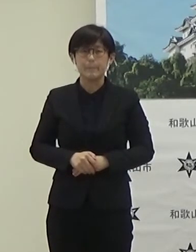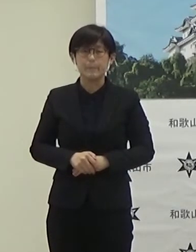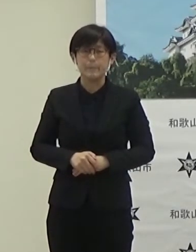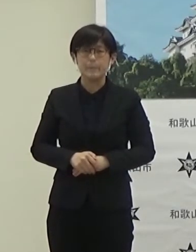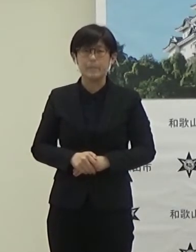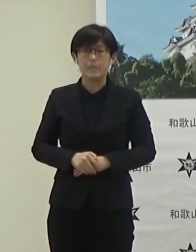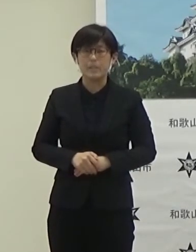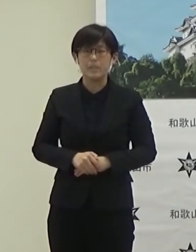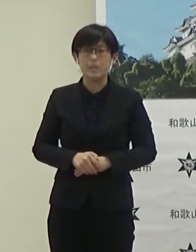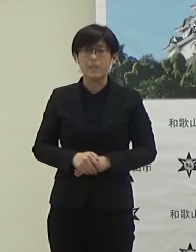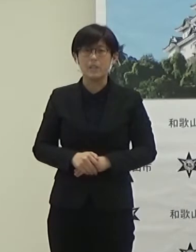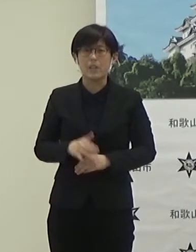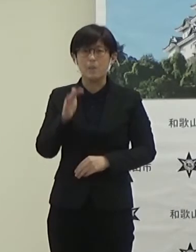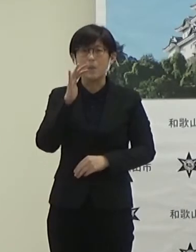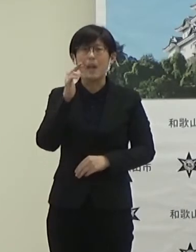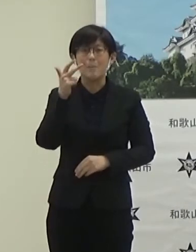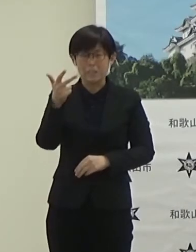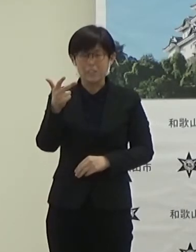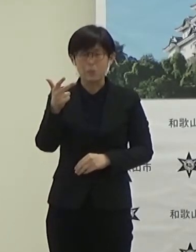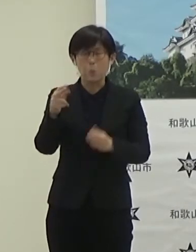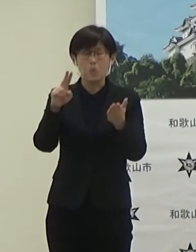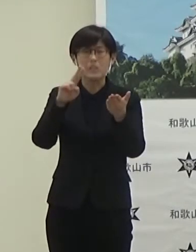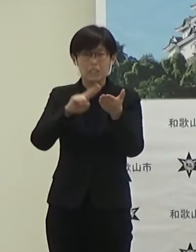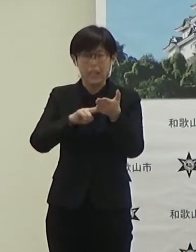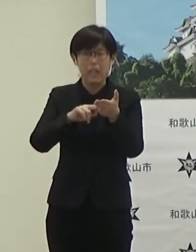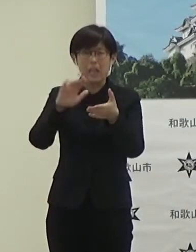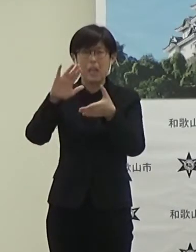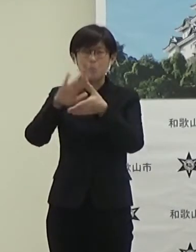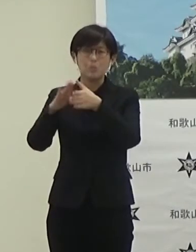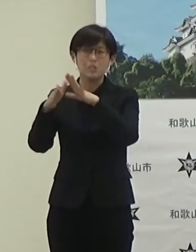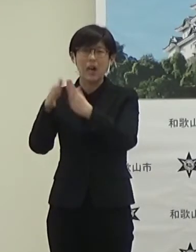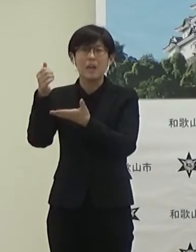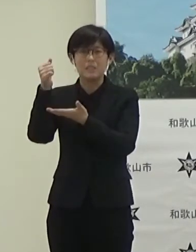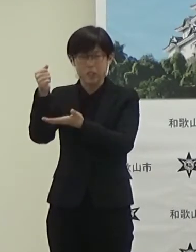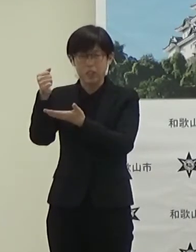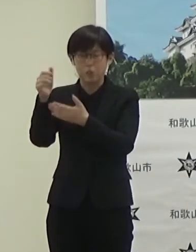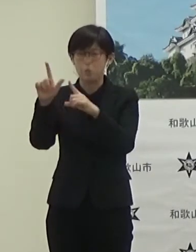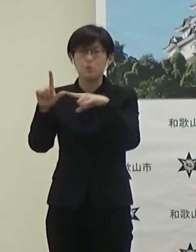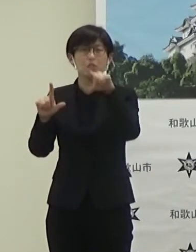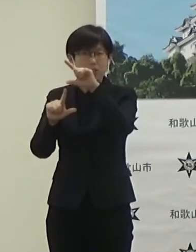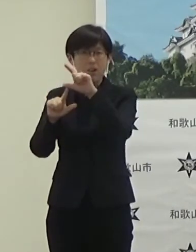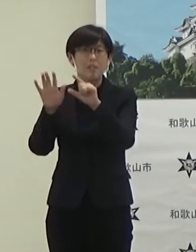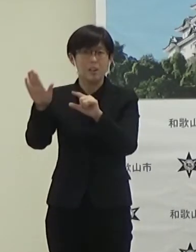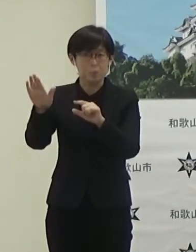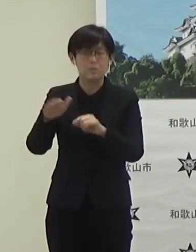和歌山市の指定文化財を追加させていただきました